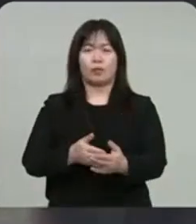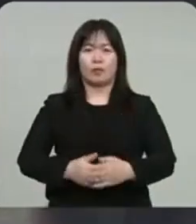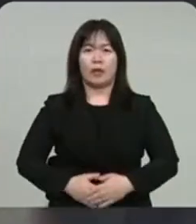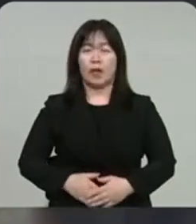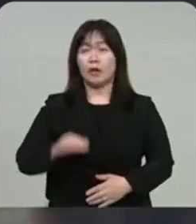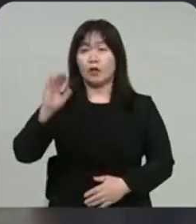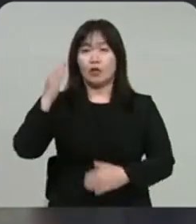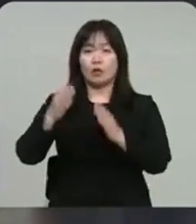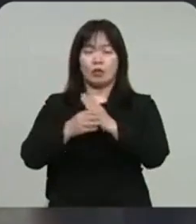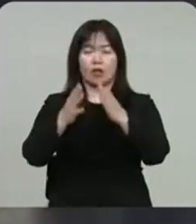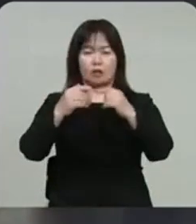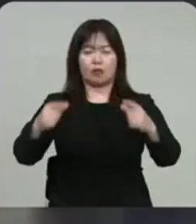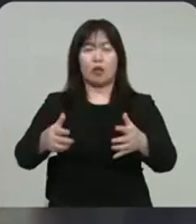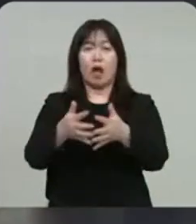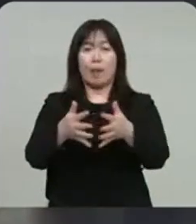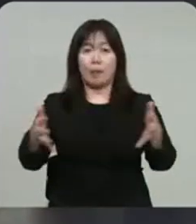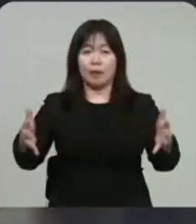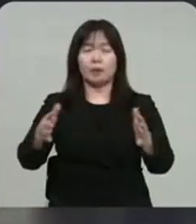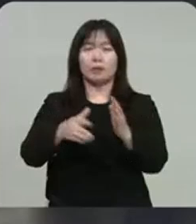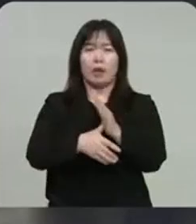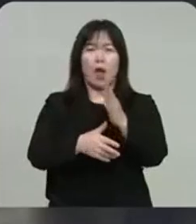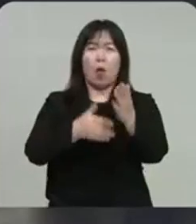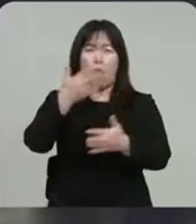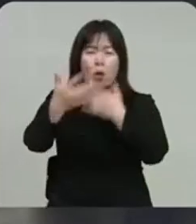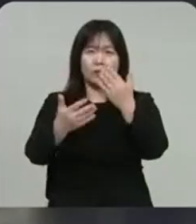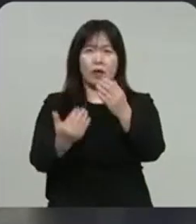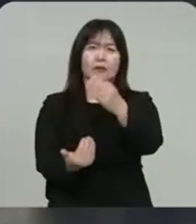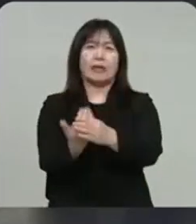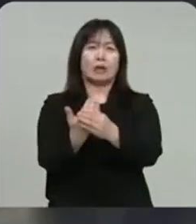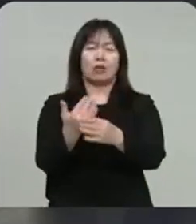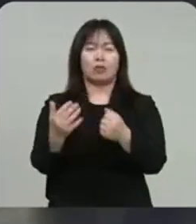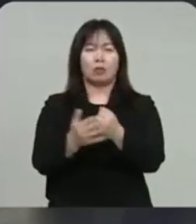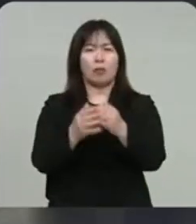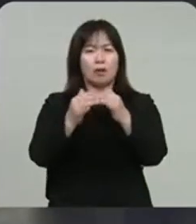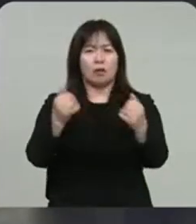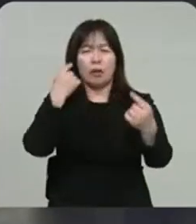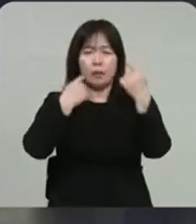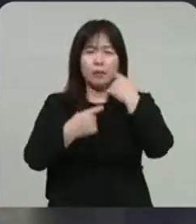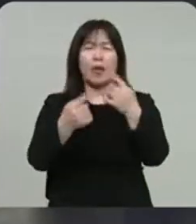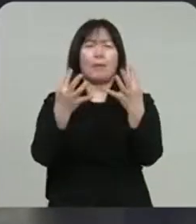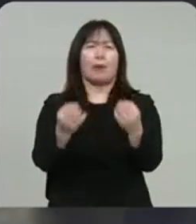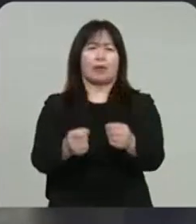최근 전북 지역 아파트에서 잇따라 화재가 발생하면서 인명 피해가 늘고 있는데요.